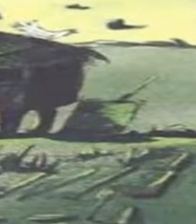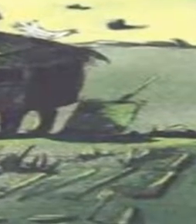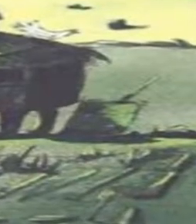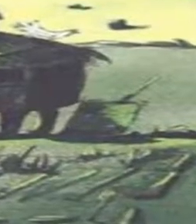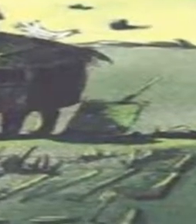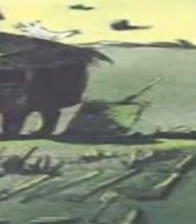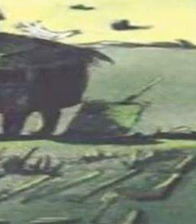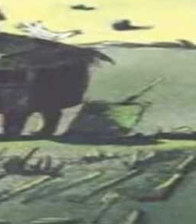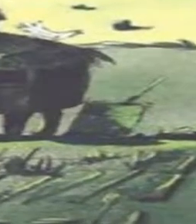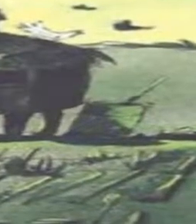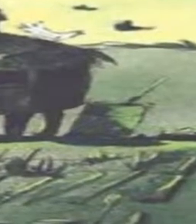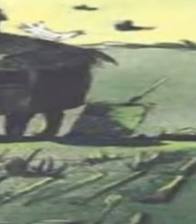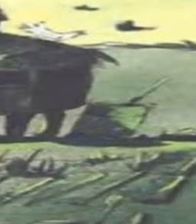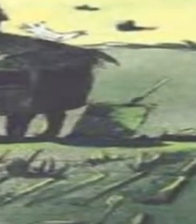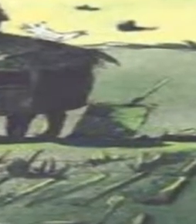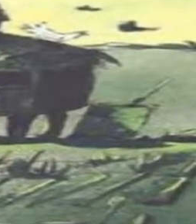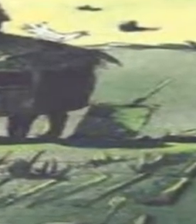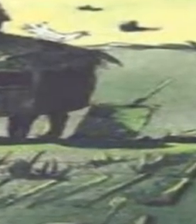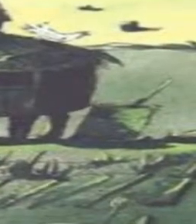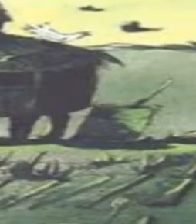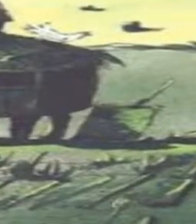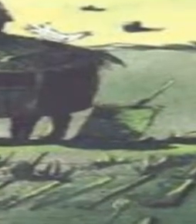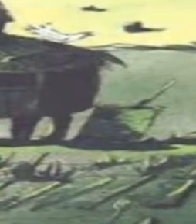do Ano. A obra ilustrada é uma homenagem a Guimarães